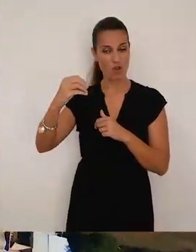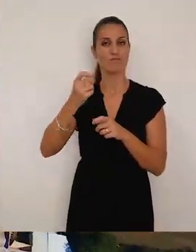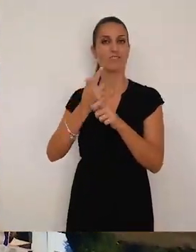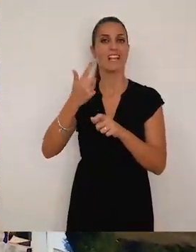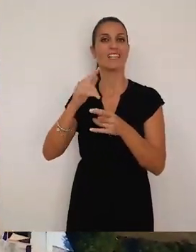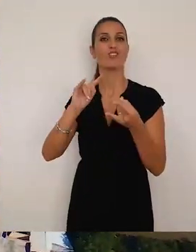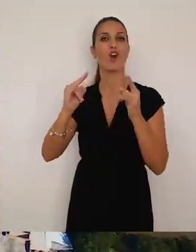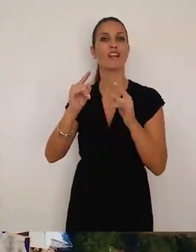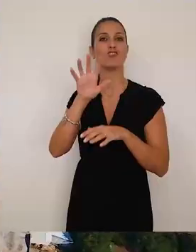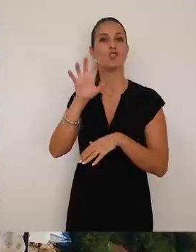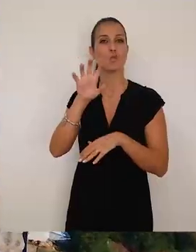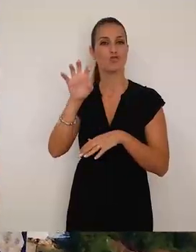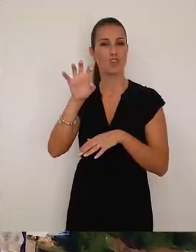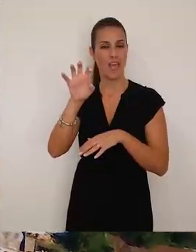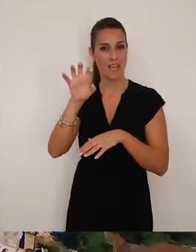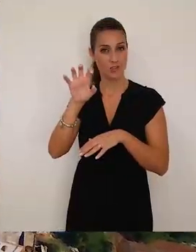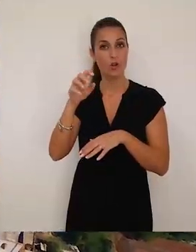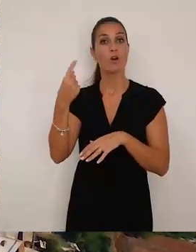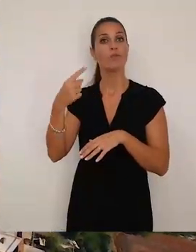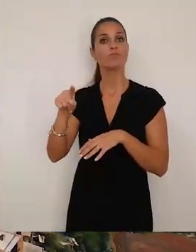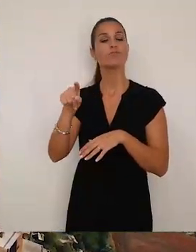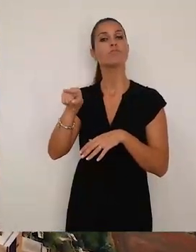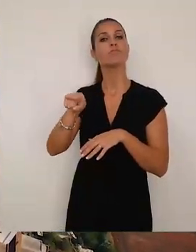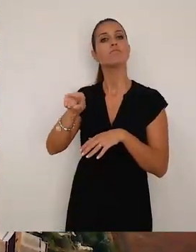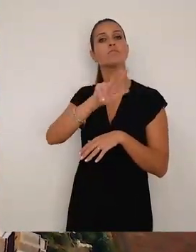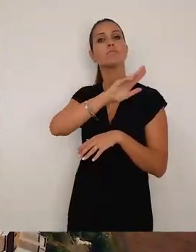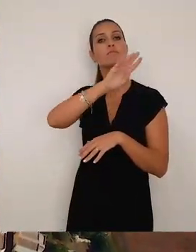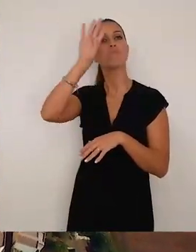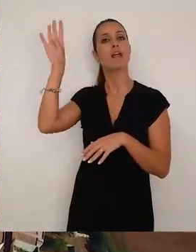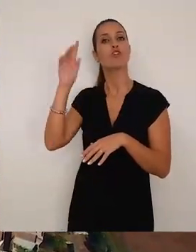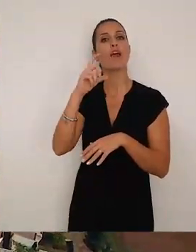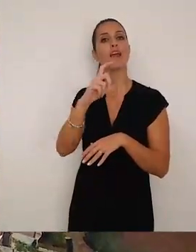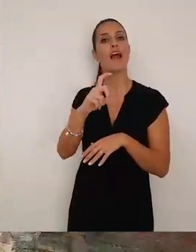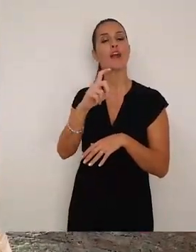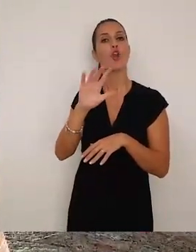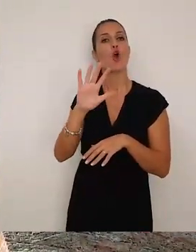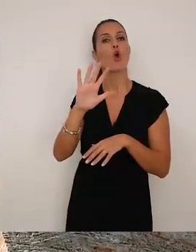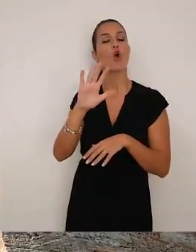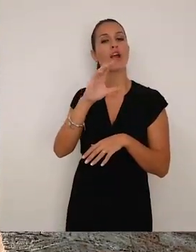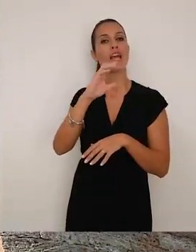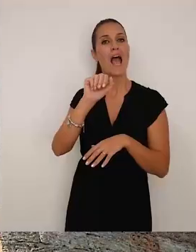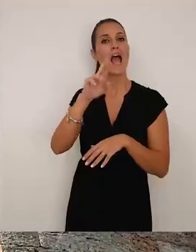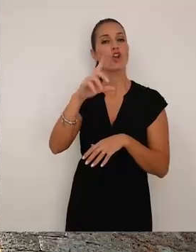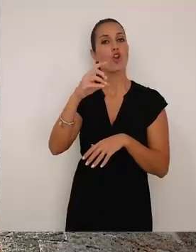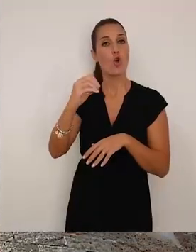cinquecentesca, frutto dell’ingegneria militare tipica del reame dell’imperatore Carlo V